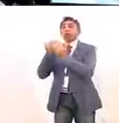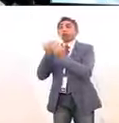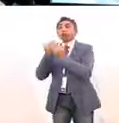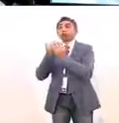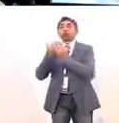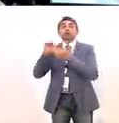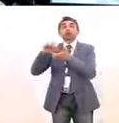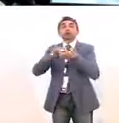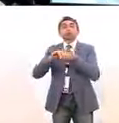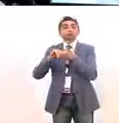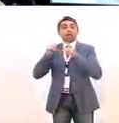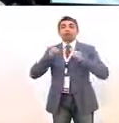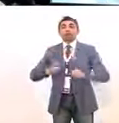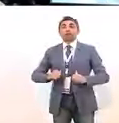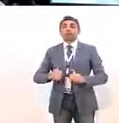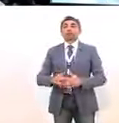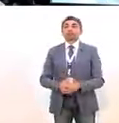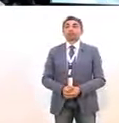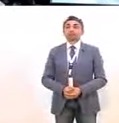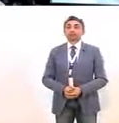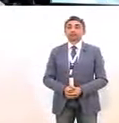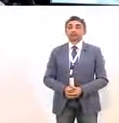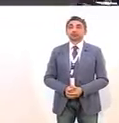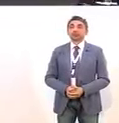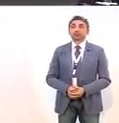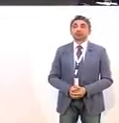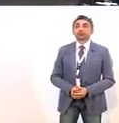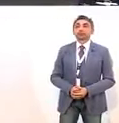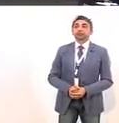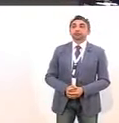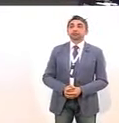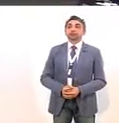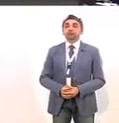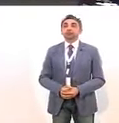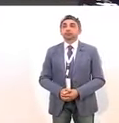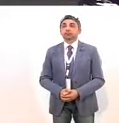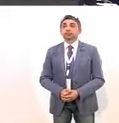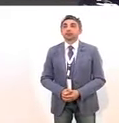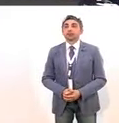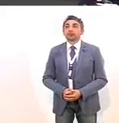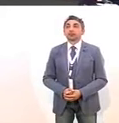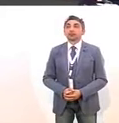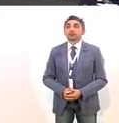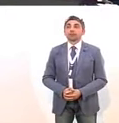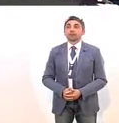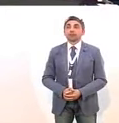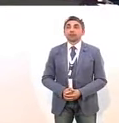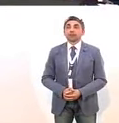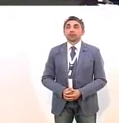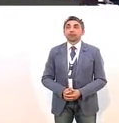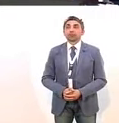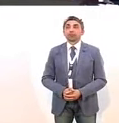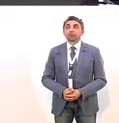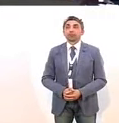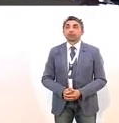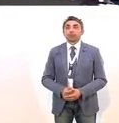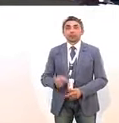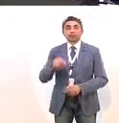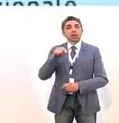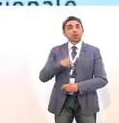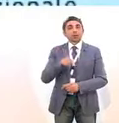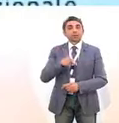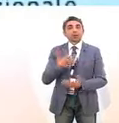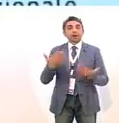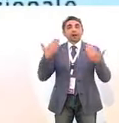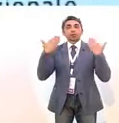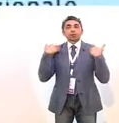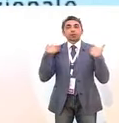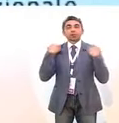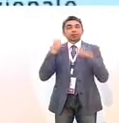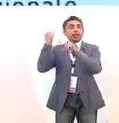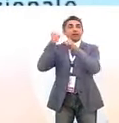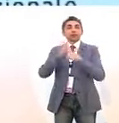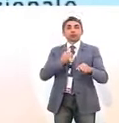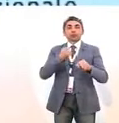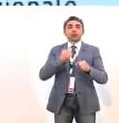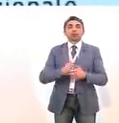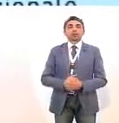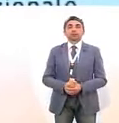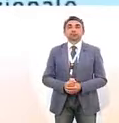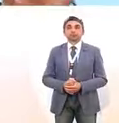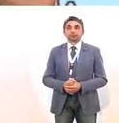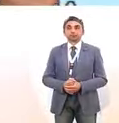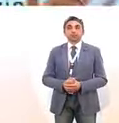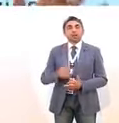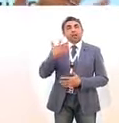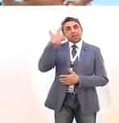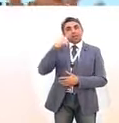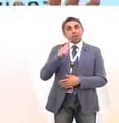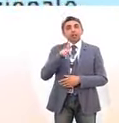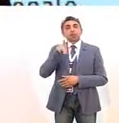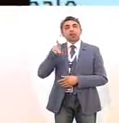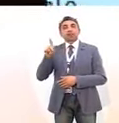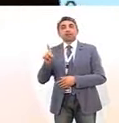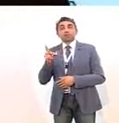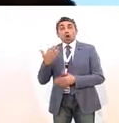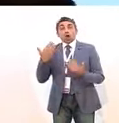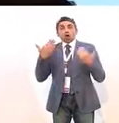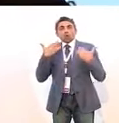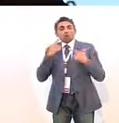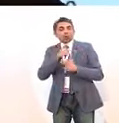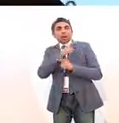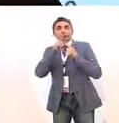Questa è la responsabilità istituzionale: sapere che il PD ha un compito enorme. Scommettere